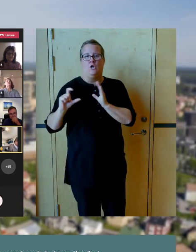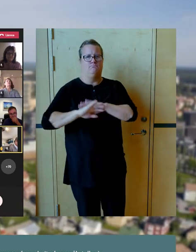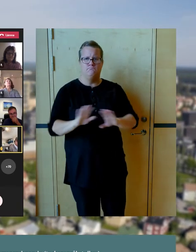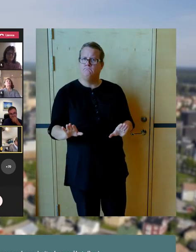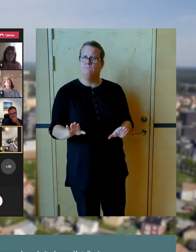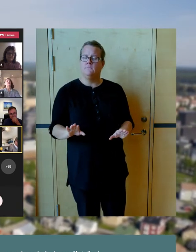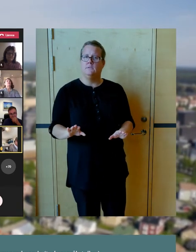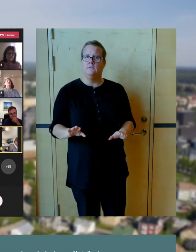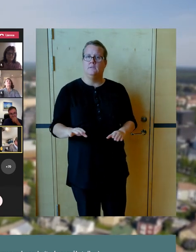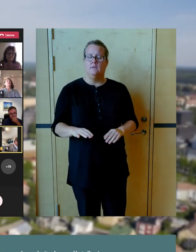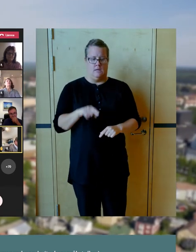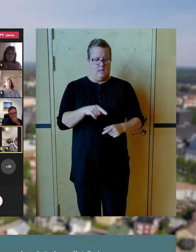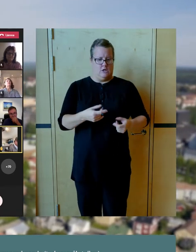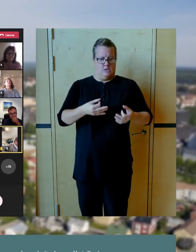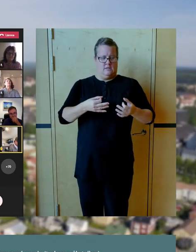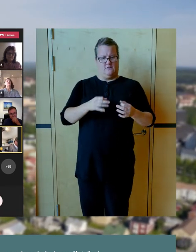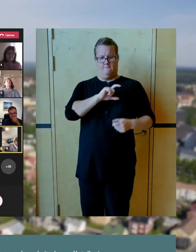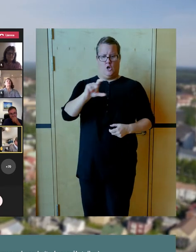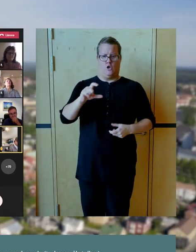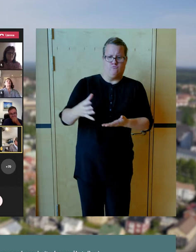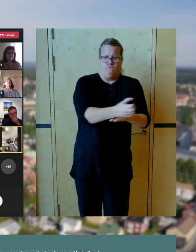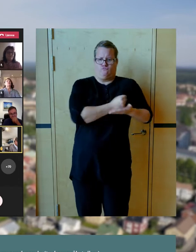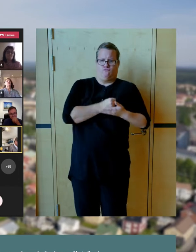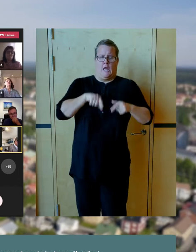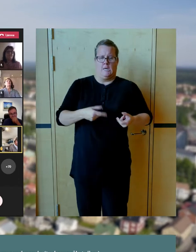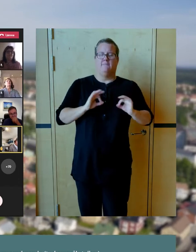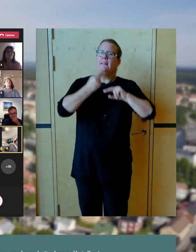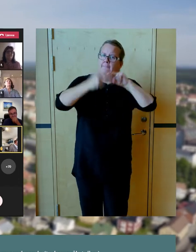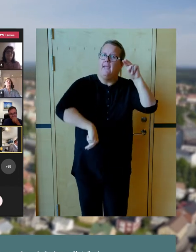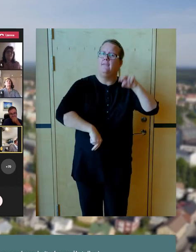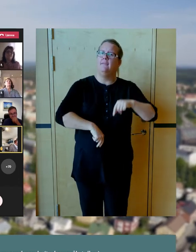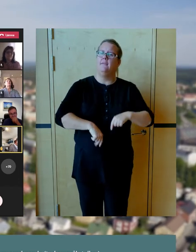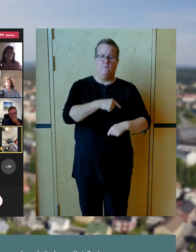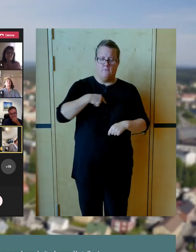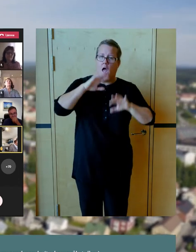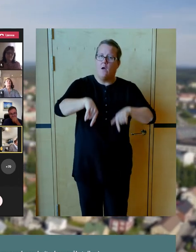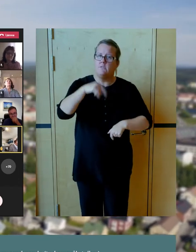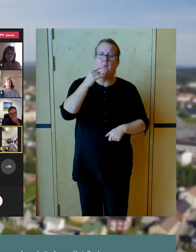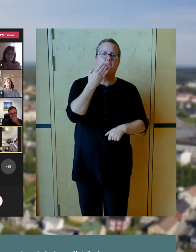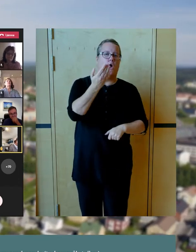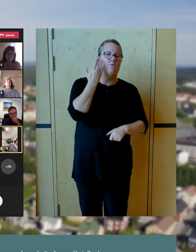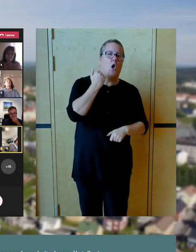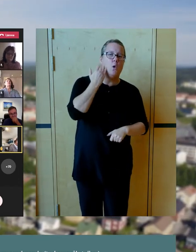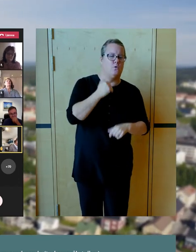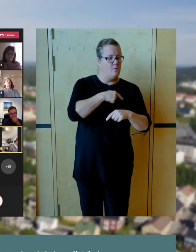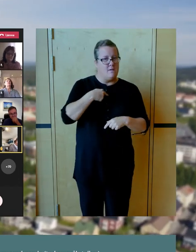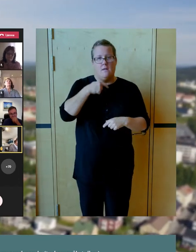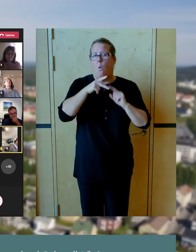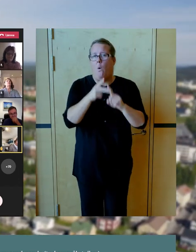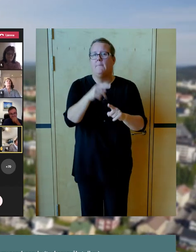Uteslutande nej De hade sagt att de ser Fortfarande Och det innebär också just de med vård och omsorgsboende